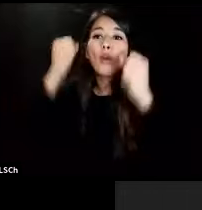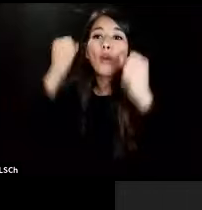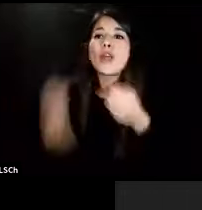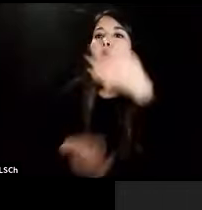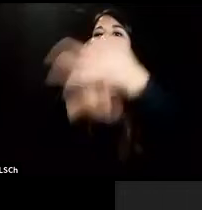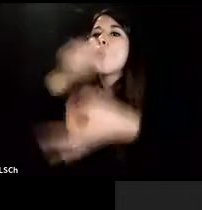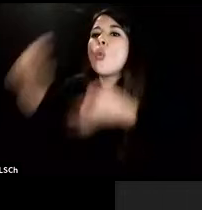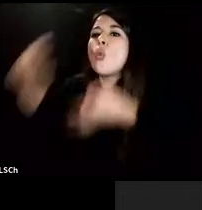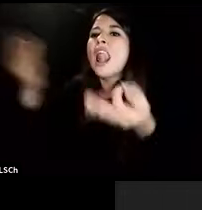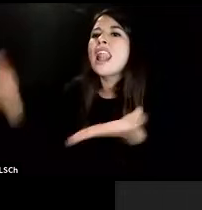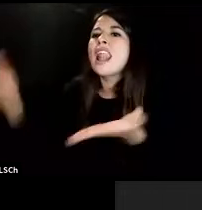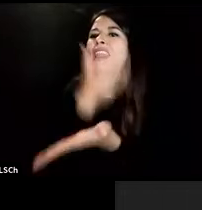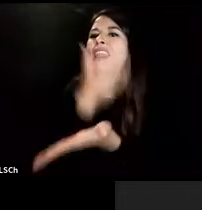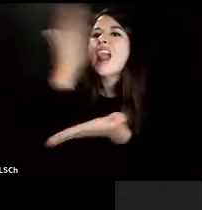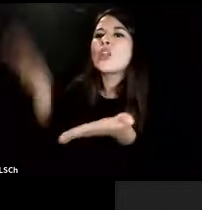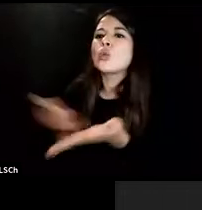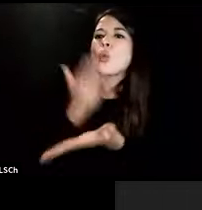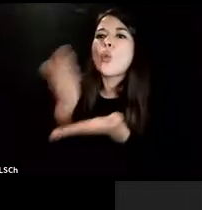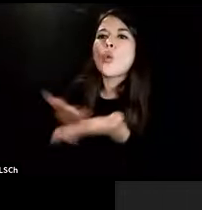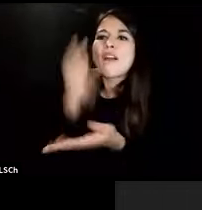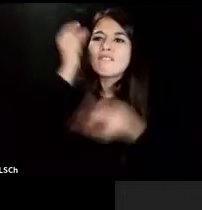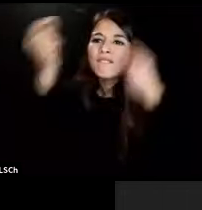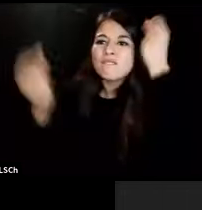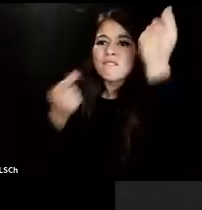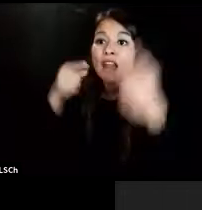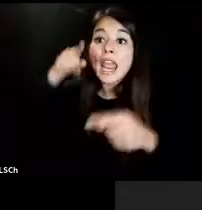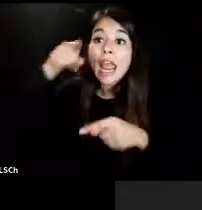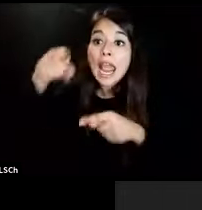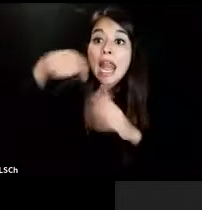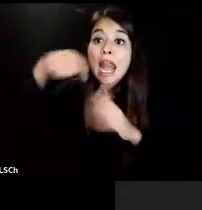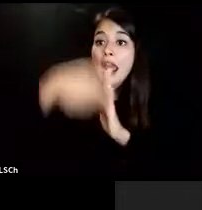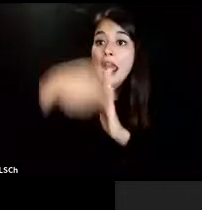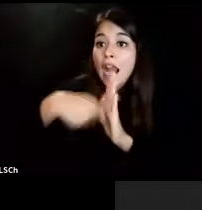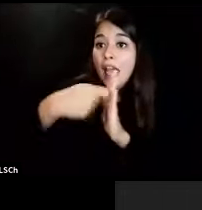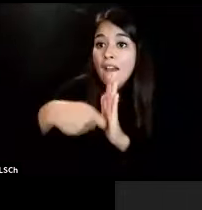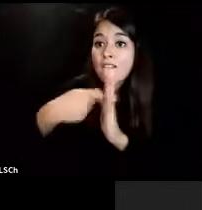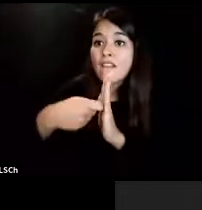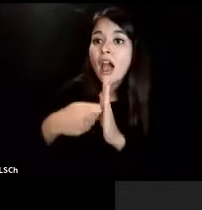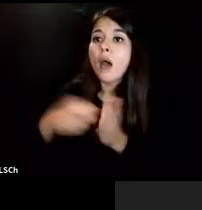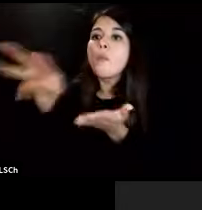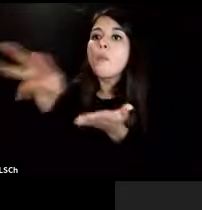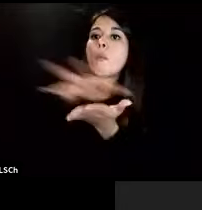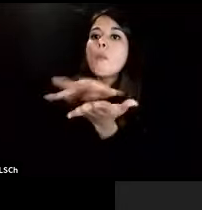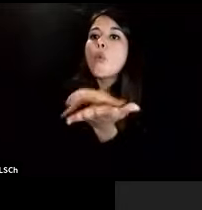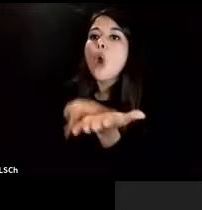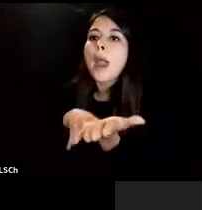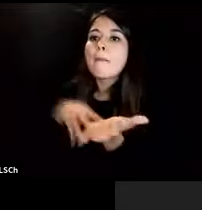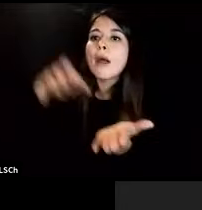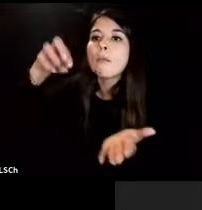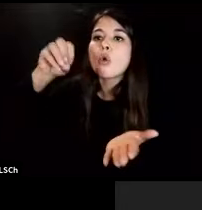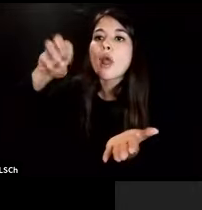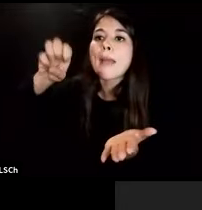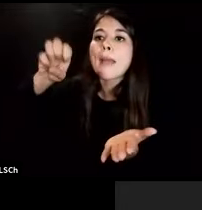cosas que él graba fue un pequeño poema, y su sueño era poder en algún momento llegar a transmitir obras de